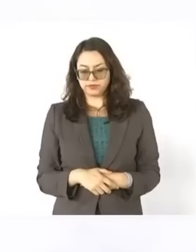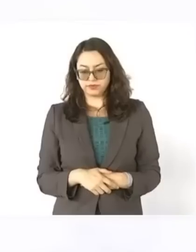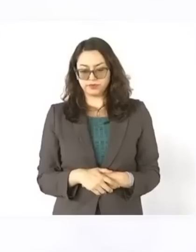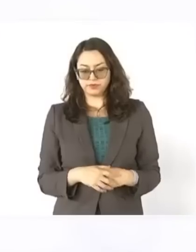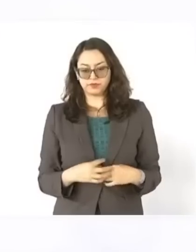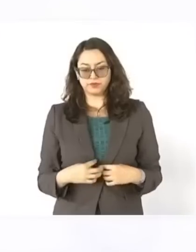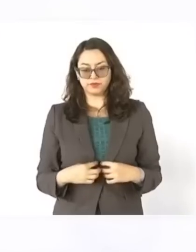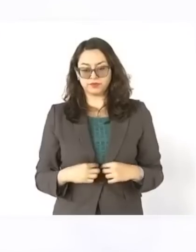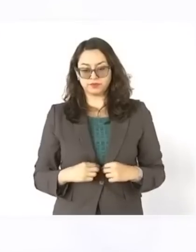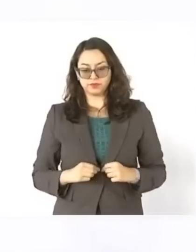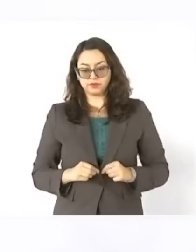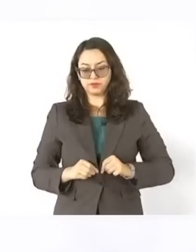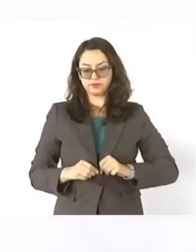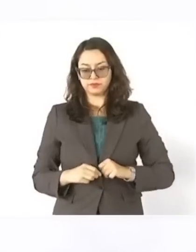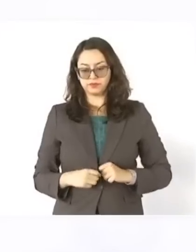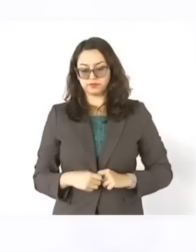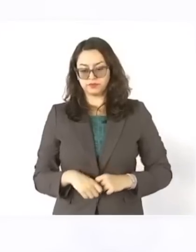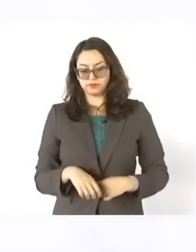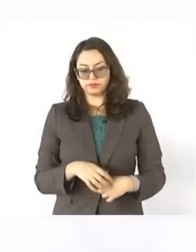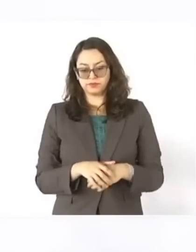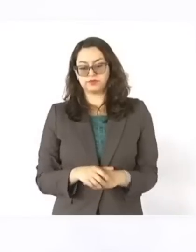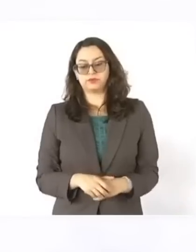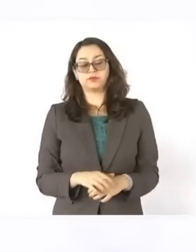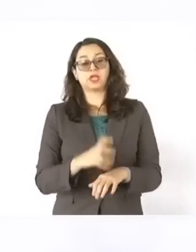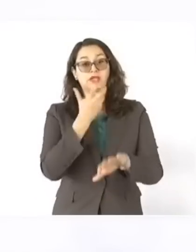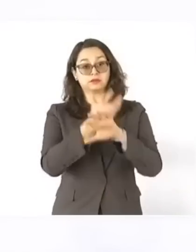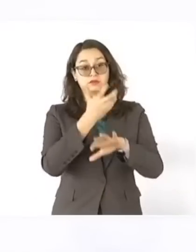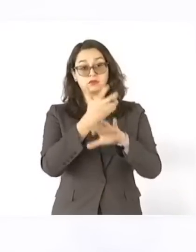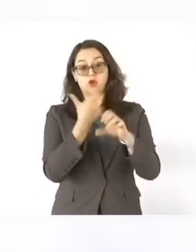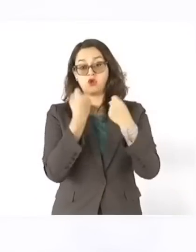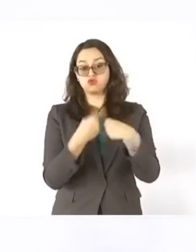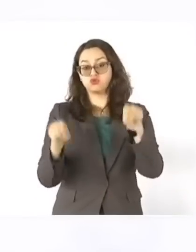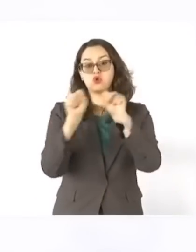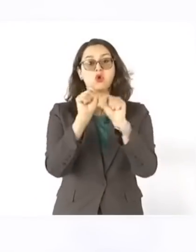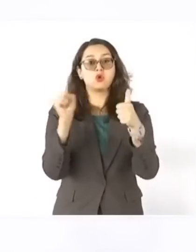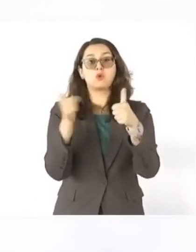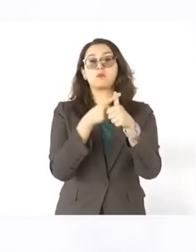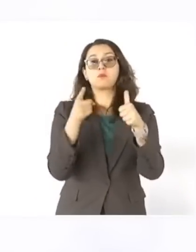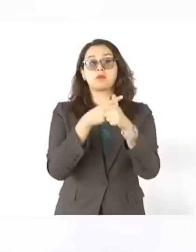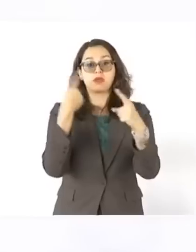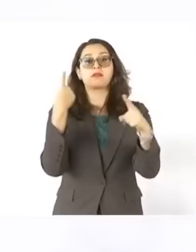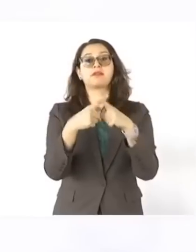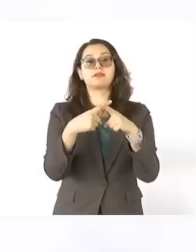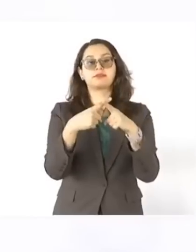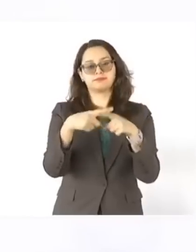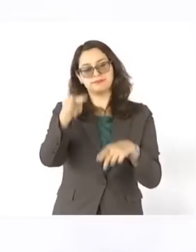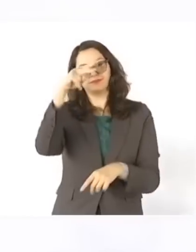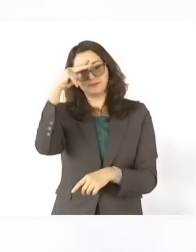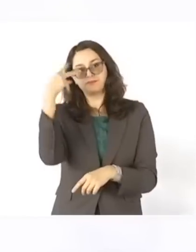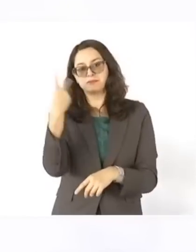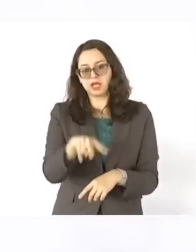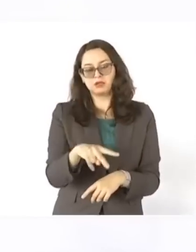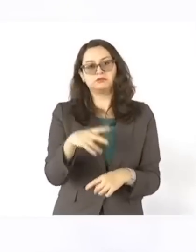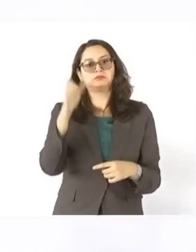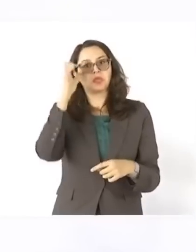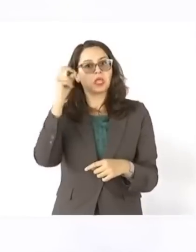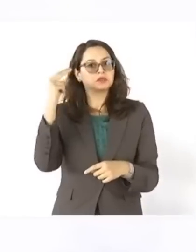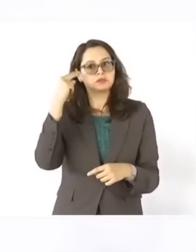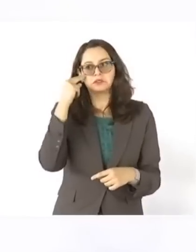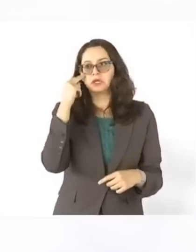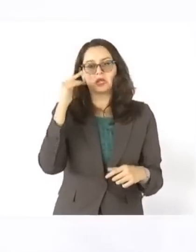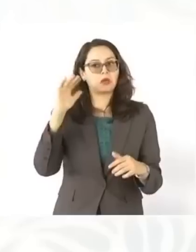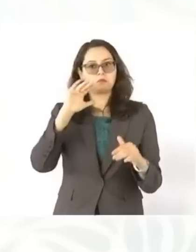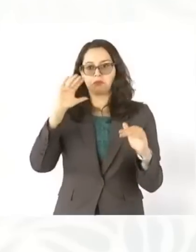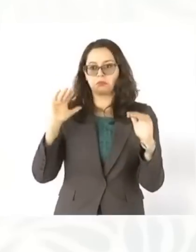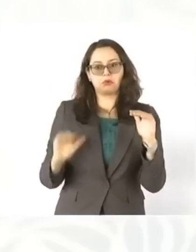principal socio comercial de los Estados Unidos hemos pasado a China por mucho a Canadá y sabemos